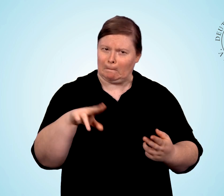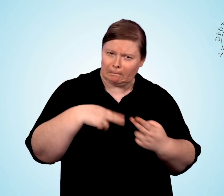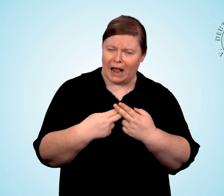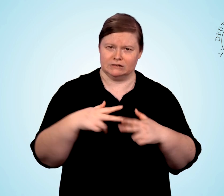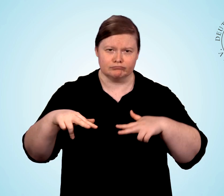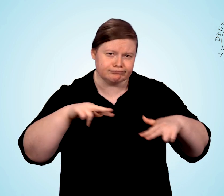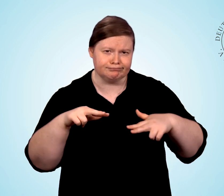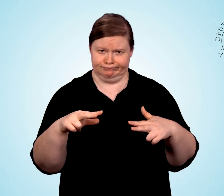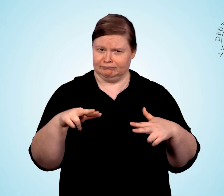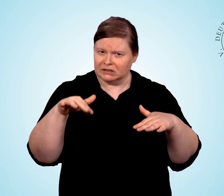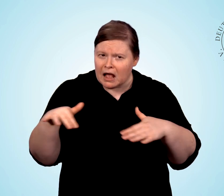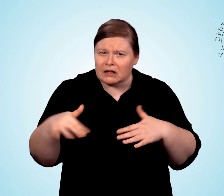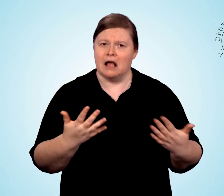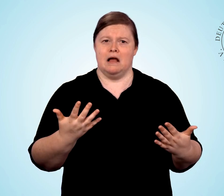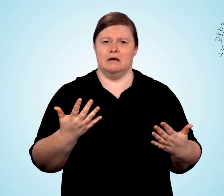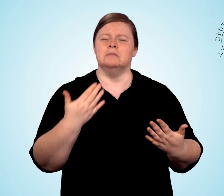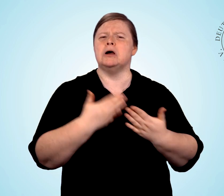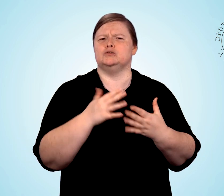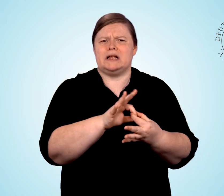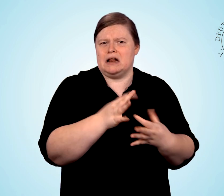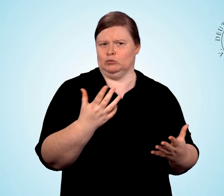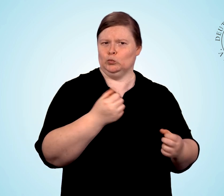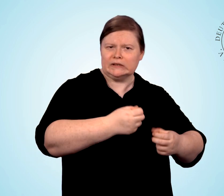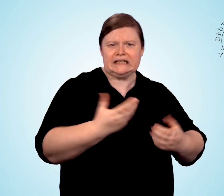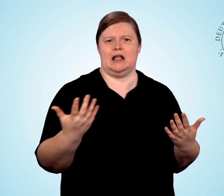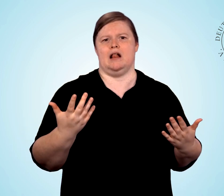und angemessene Vorkehrungen, z.B. Untertitel